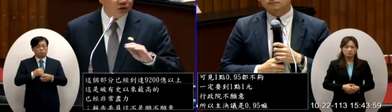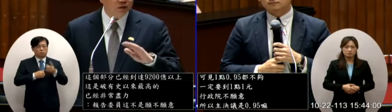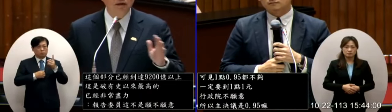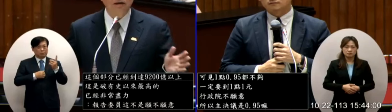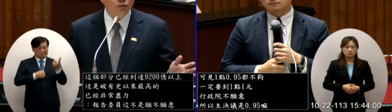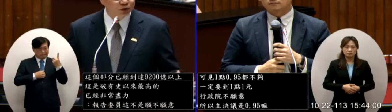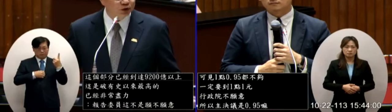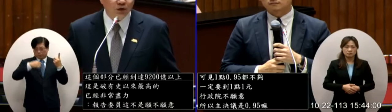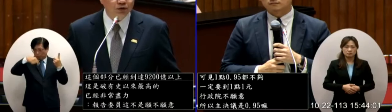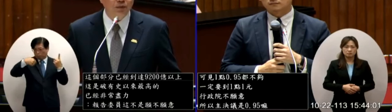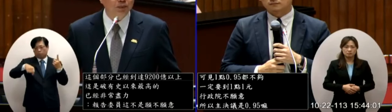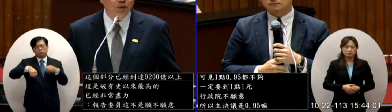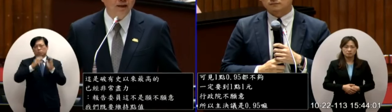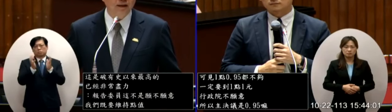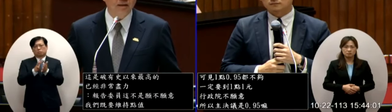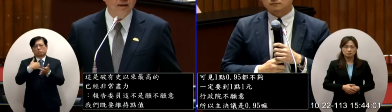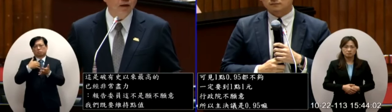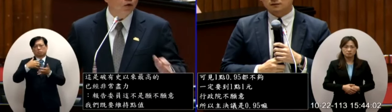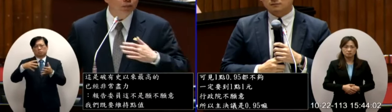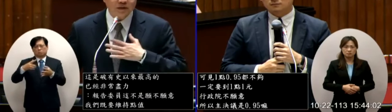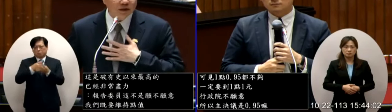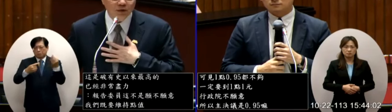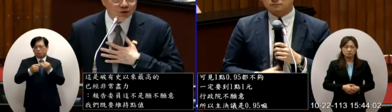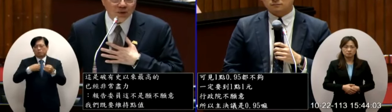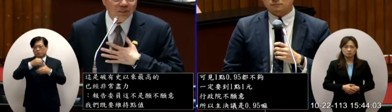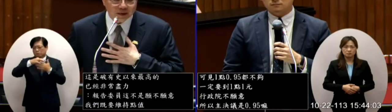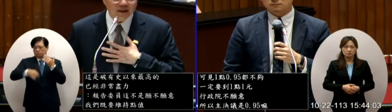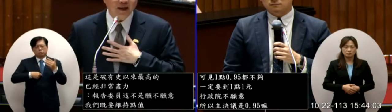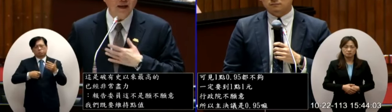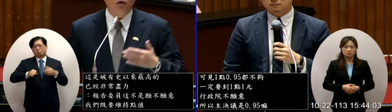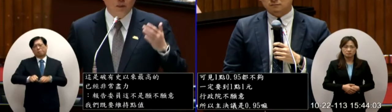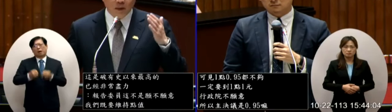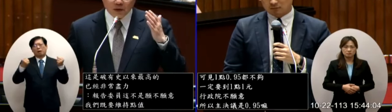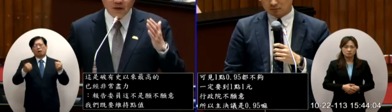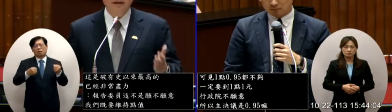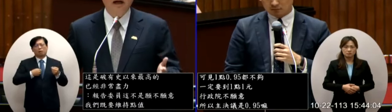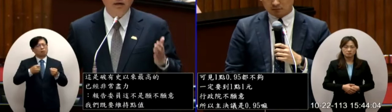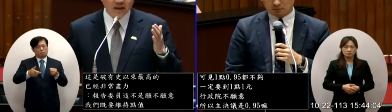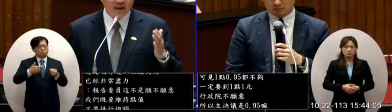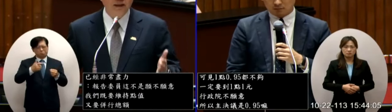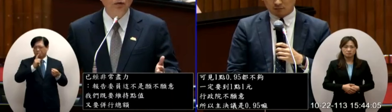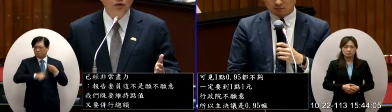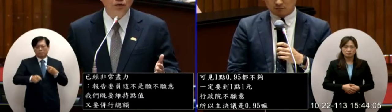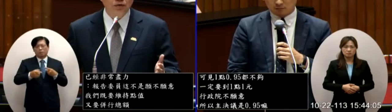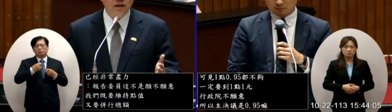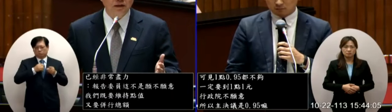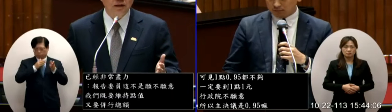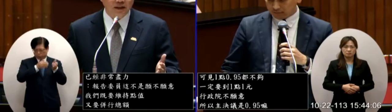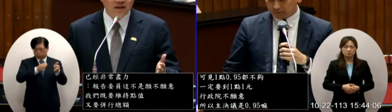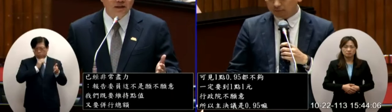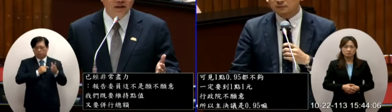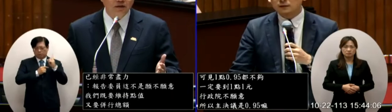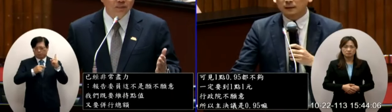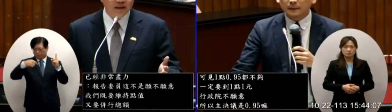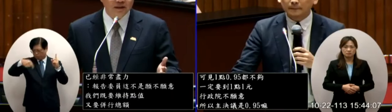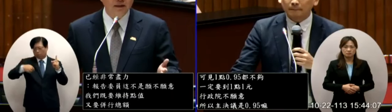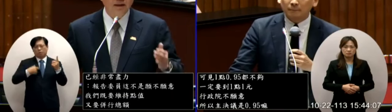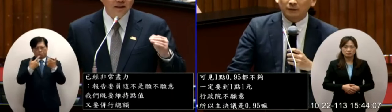那總額制度就完全破壞掉了 我不是認為說不應該 我們會願意朝1.1元去前進 去邁進